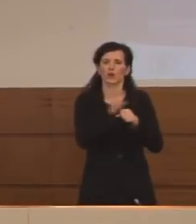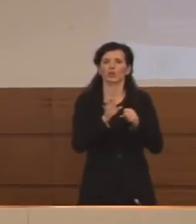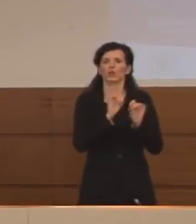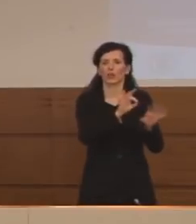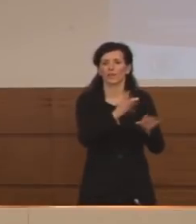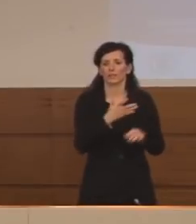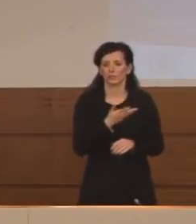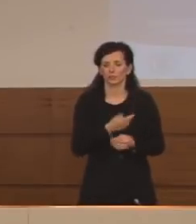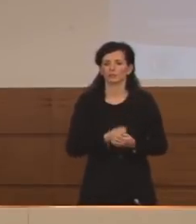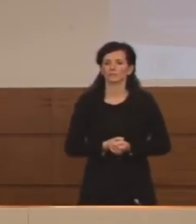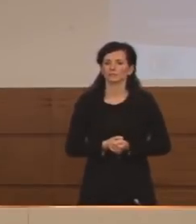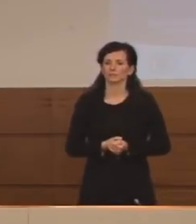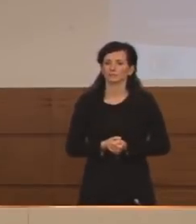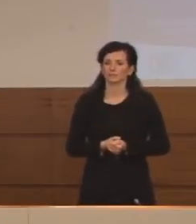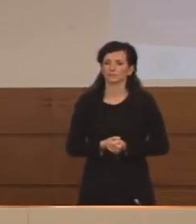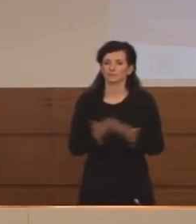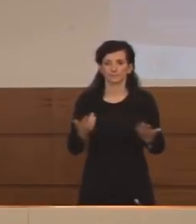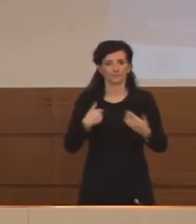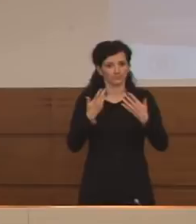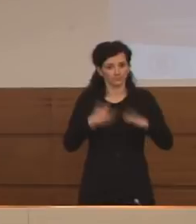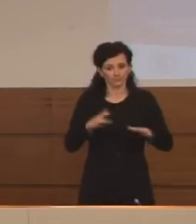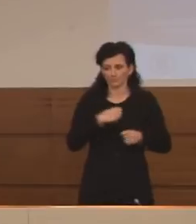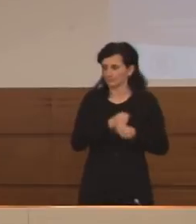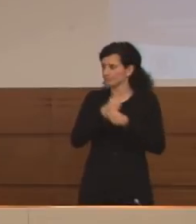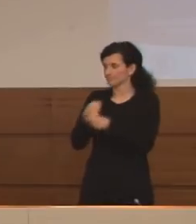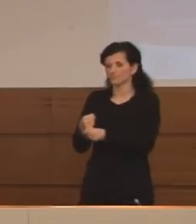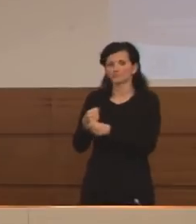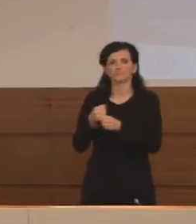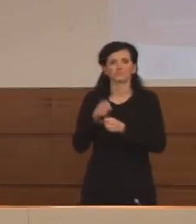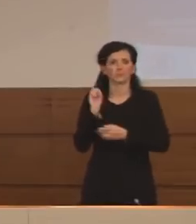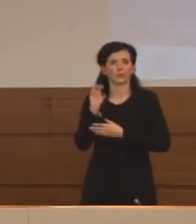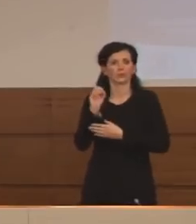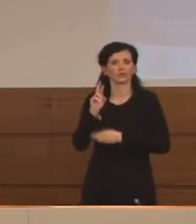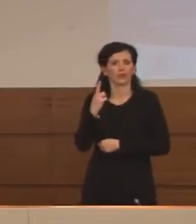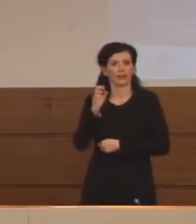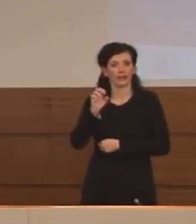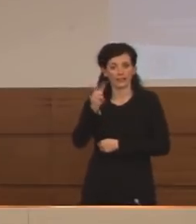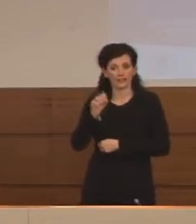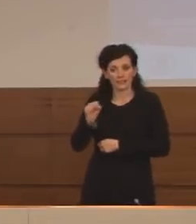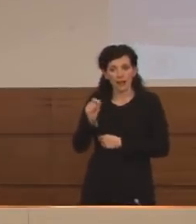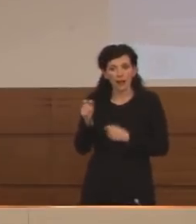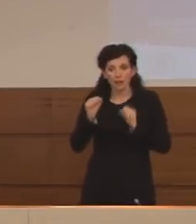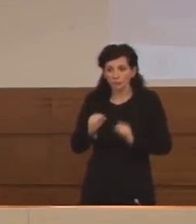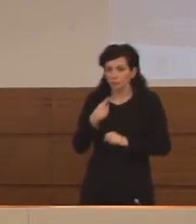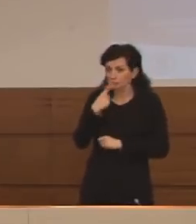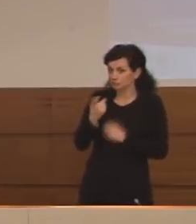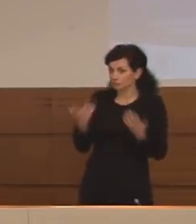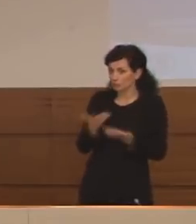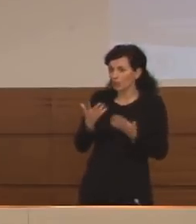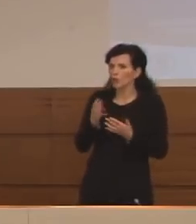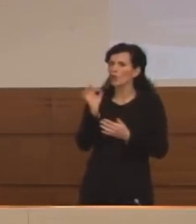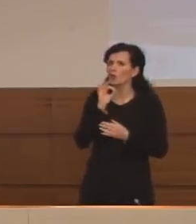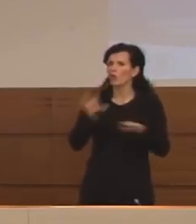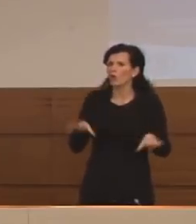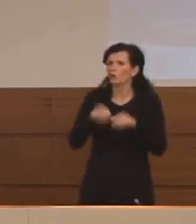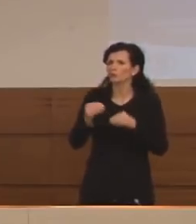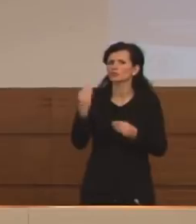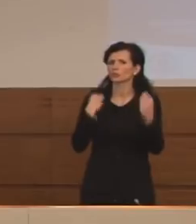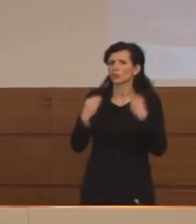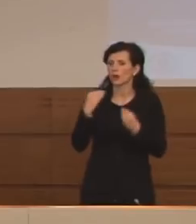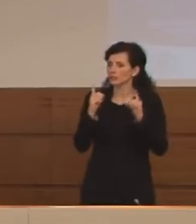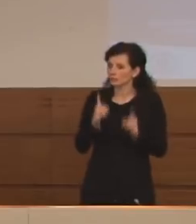Io mi fermerei qui. Professore, se vuole dire qualcosa o passiamo direttamente all domande. Prego Professore.